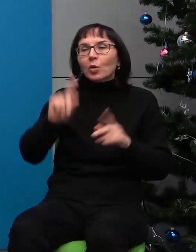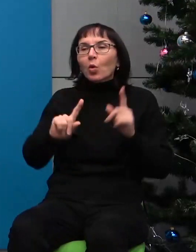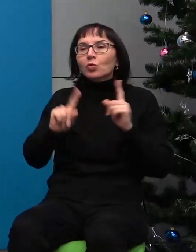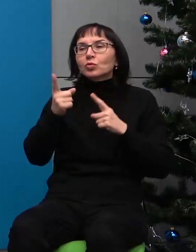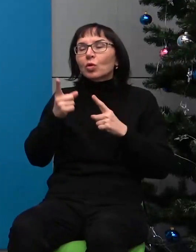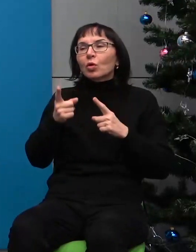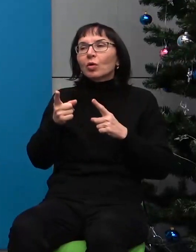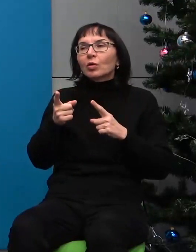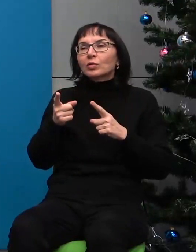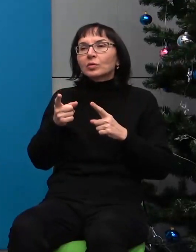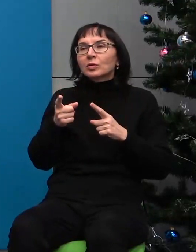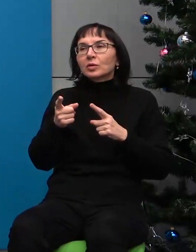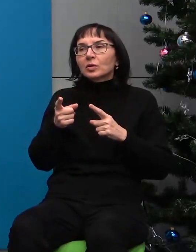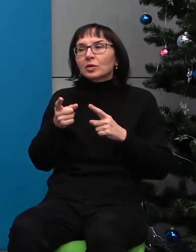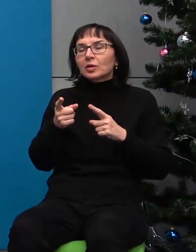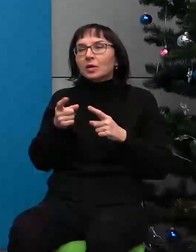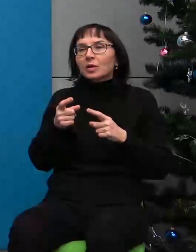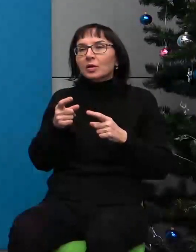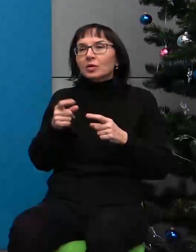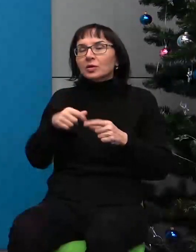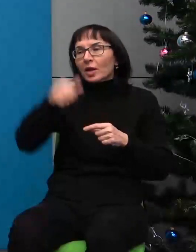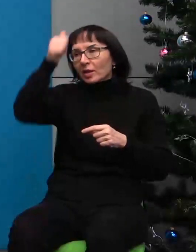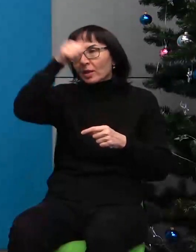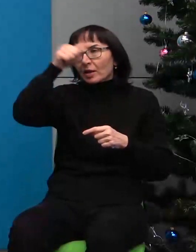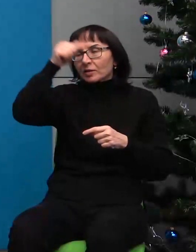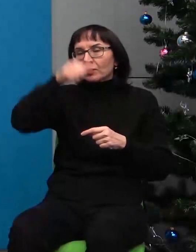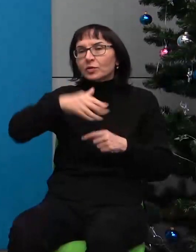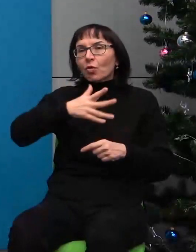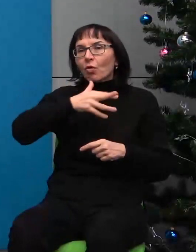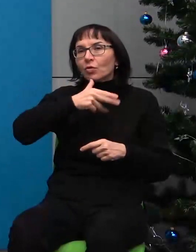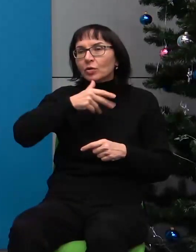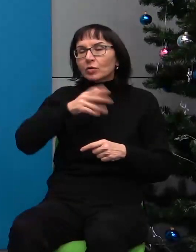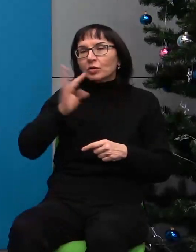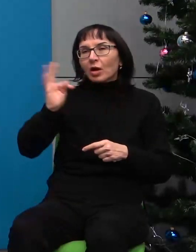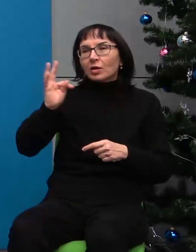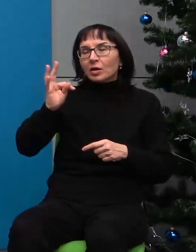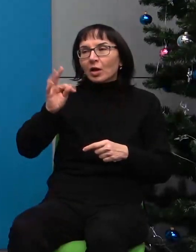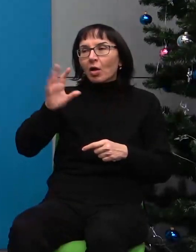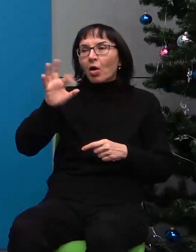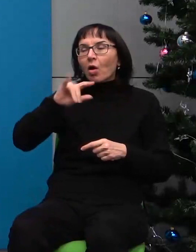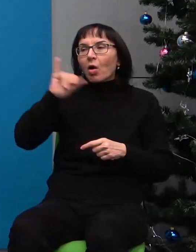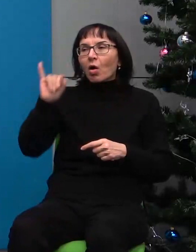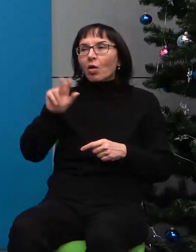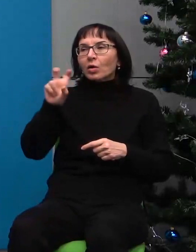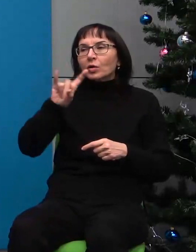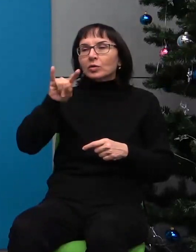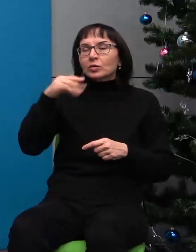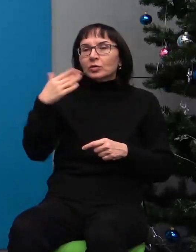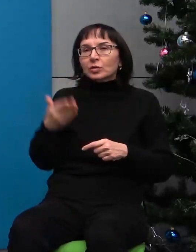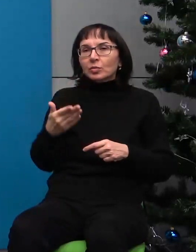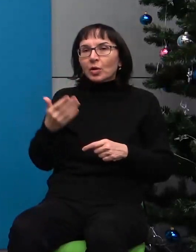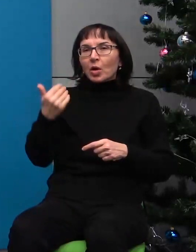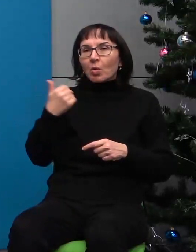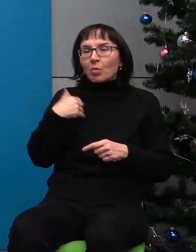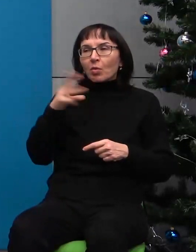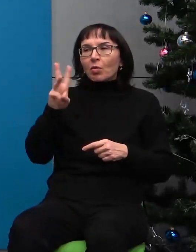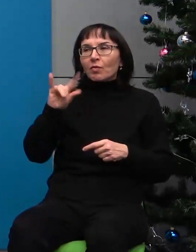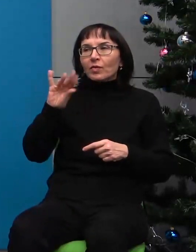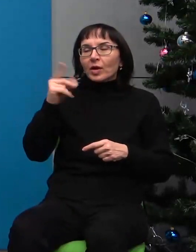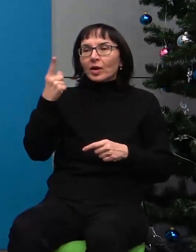Landau to jest nazwisko żydowskie. Jego ojczyma. Landau pochodził z Wiednia.